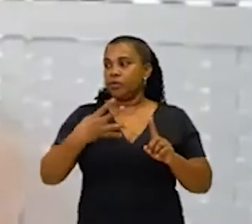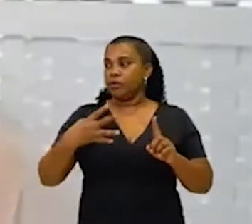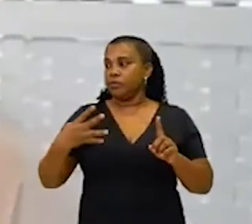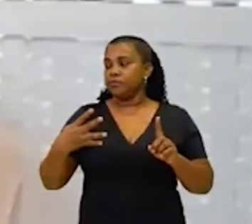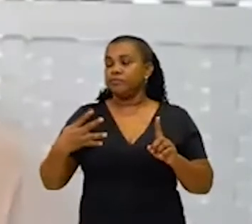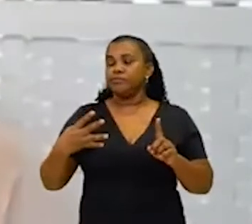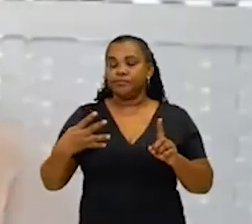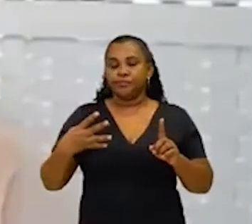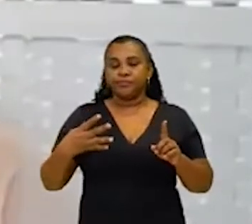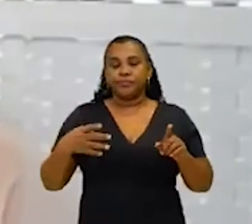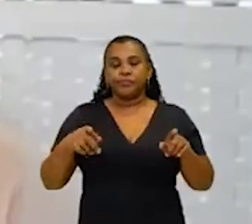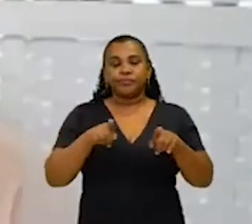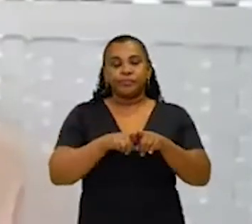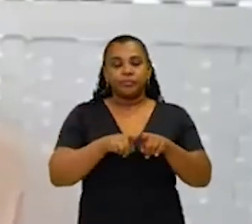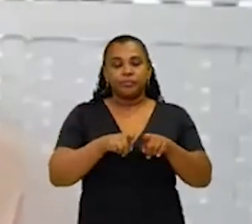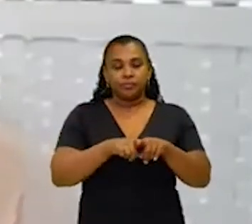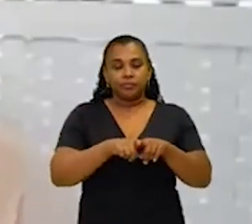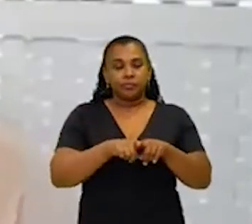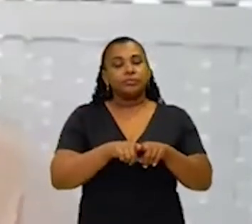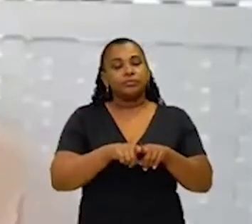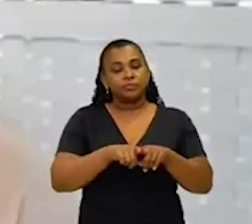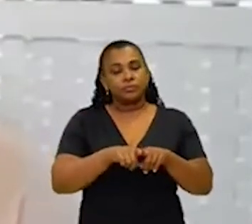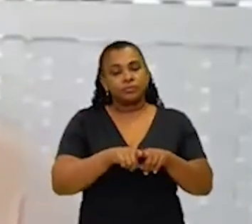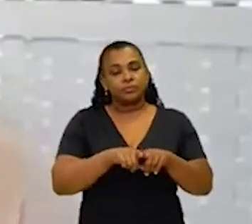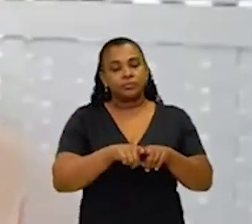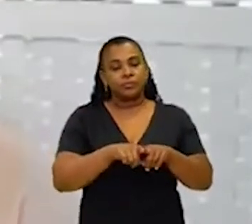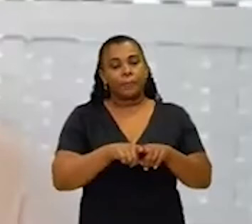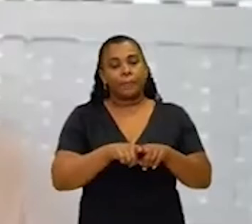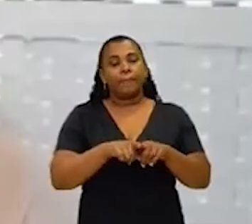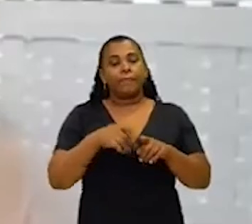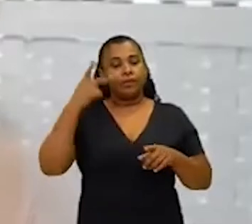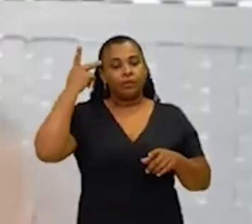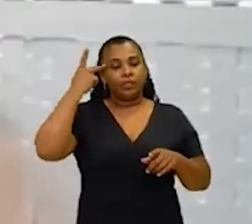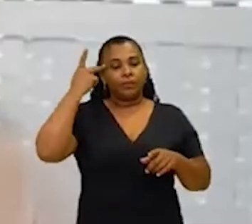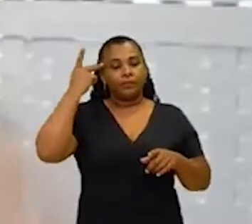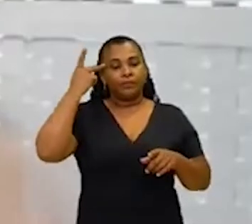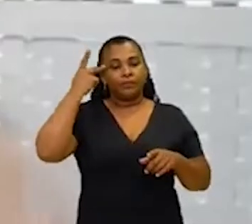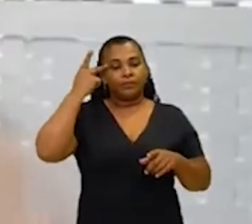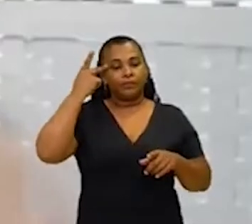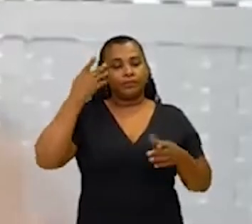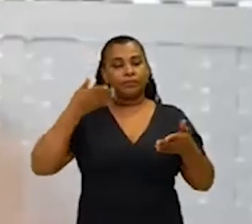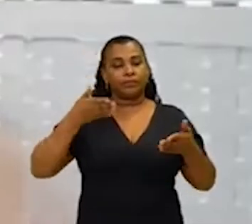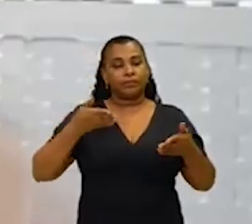como da deputada estadual pelo Estado de São Paulo Érica malunguinho Cola deputados Rubião